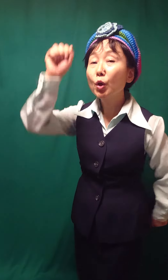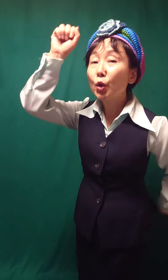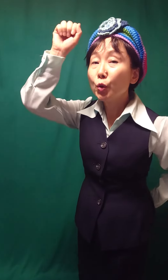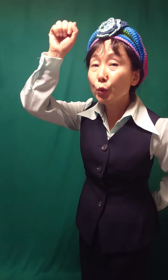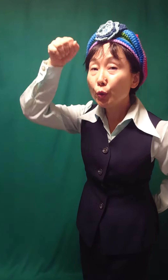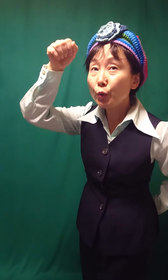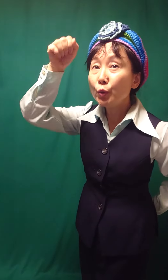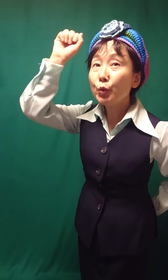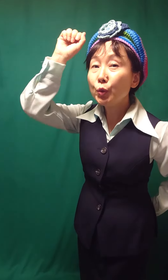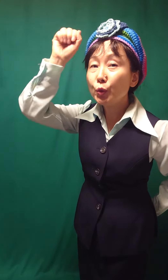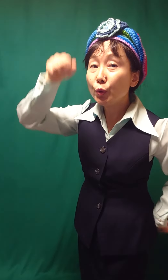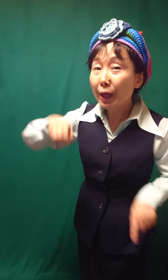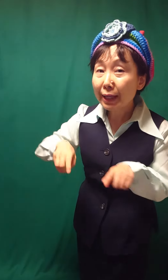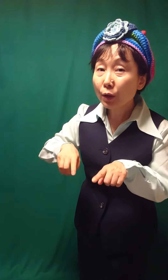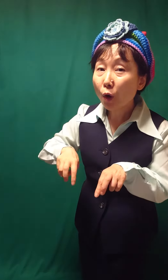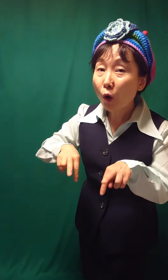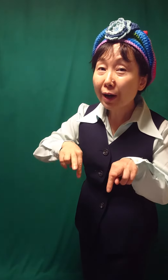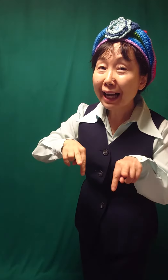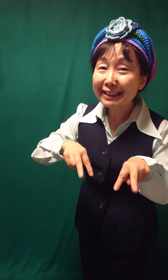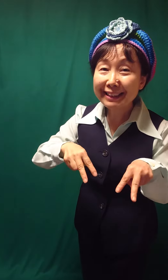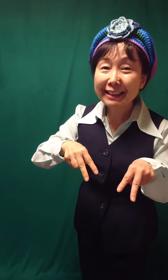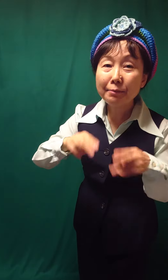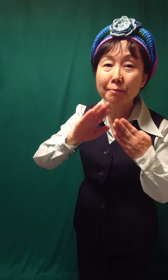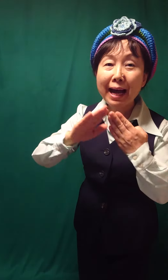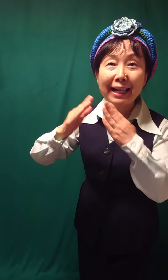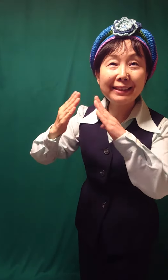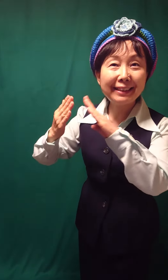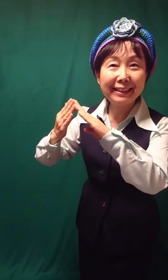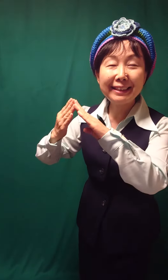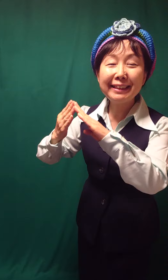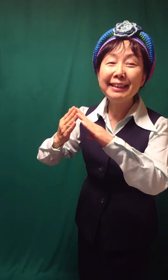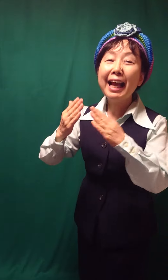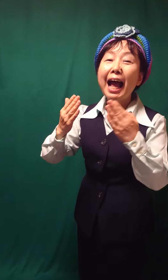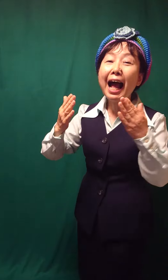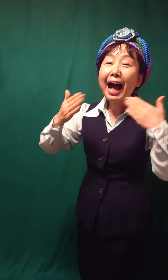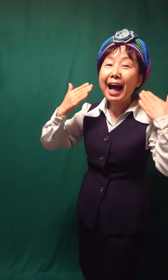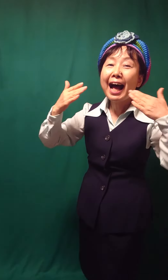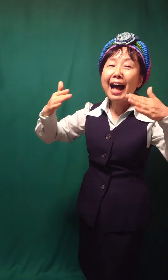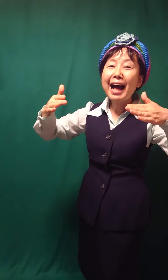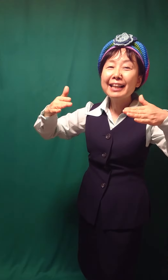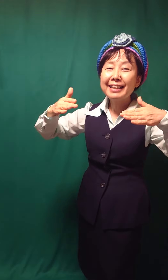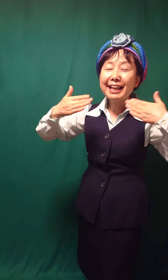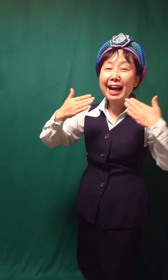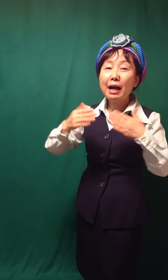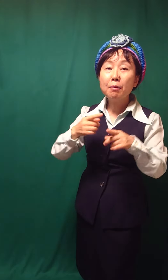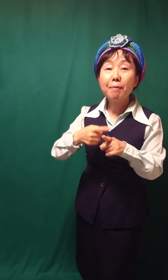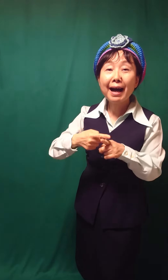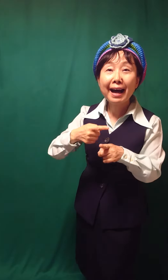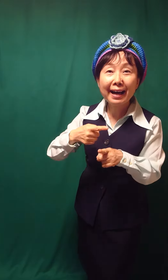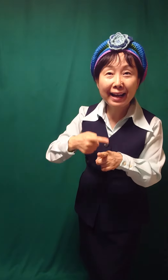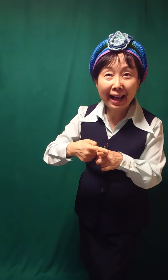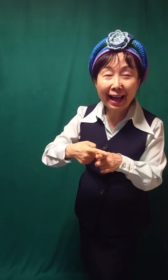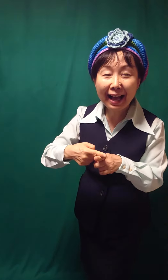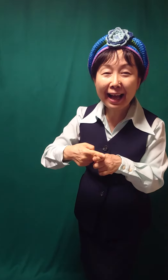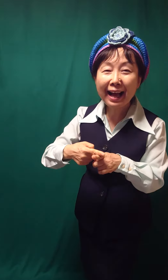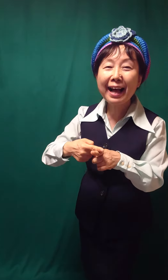上野 御徒町 秋葉原